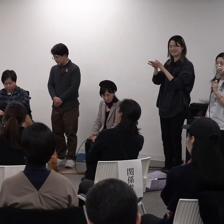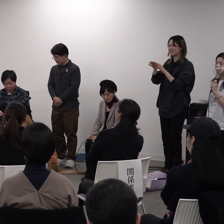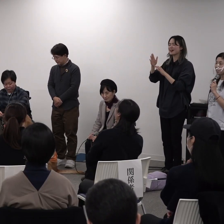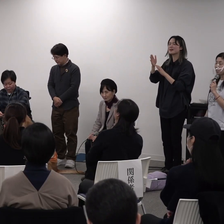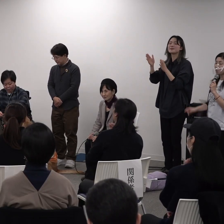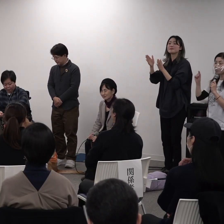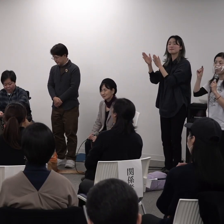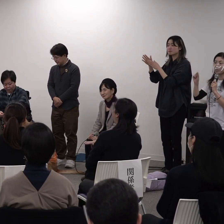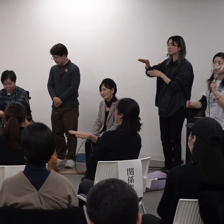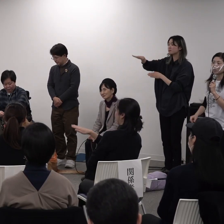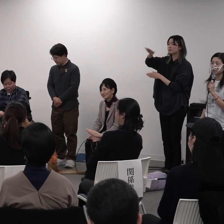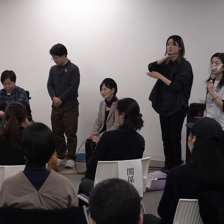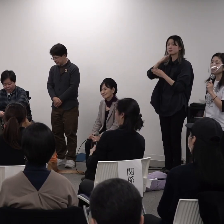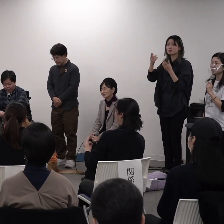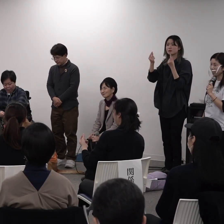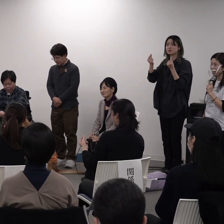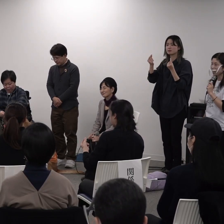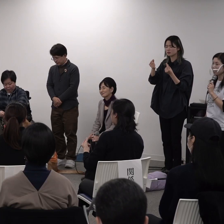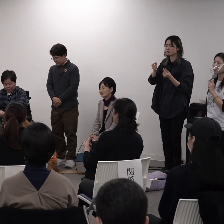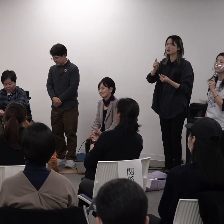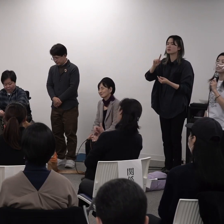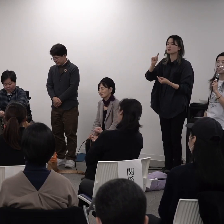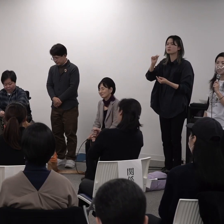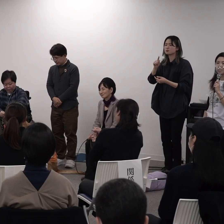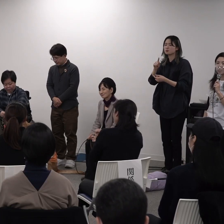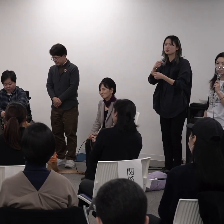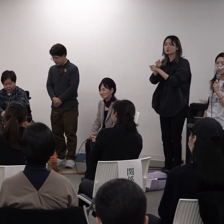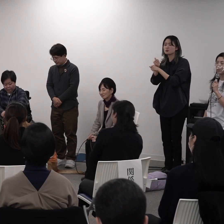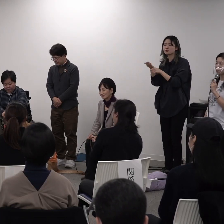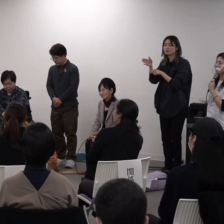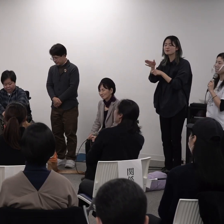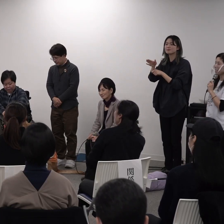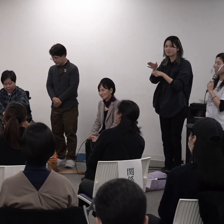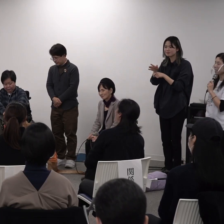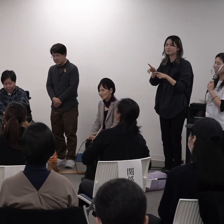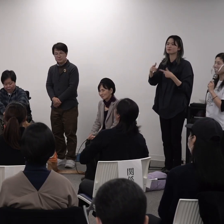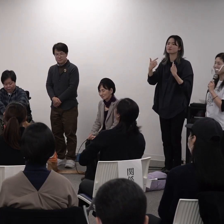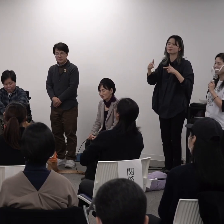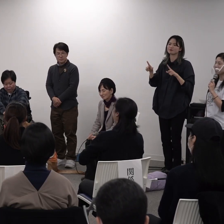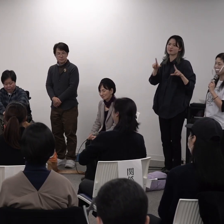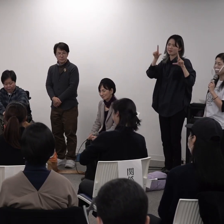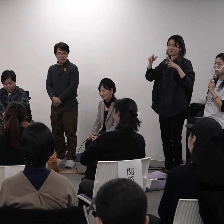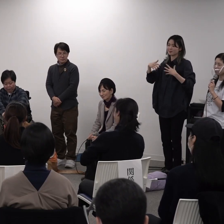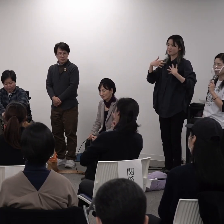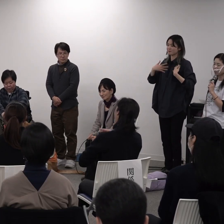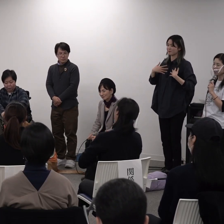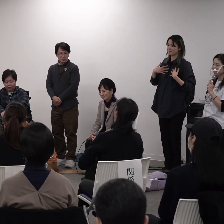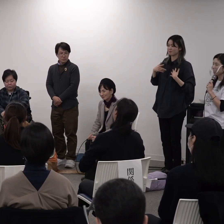でも 少し工夫をして楽しんでいらっしゃるっていうこと わかっていただけたんじゃないかなと思います